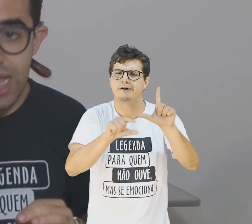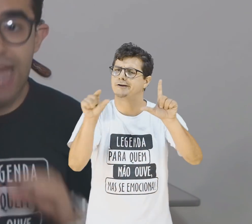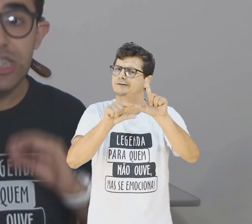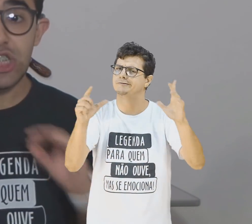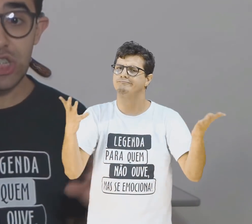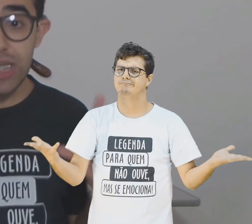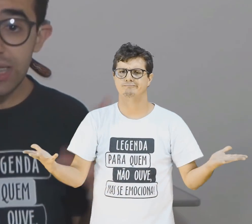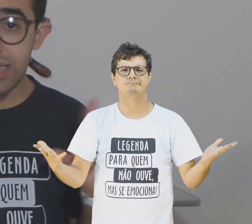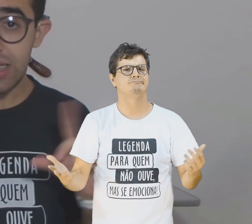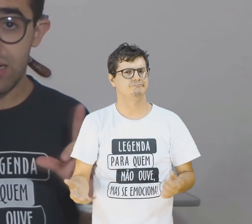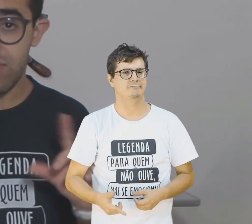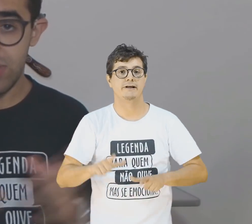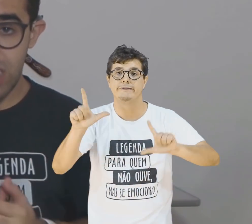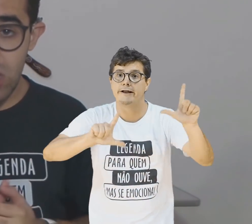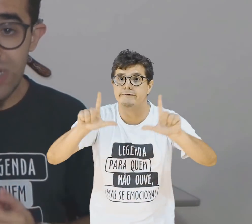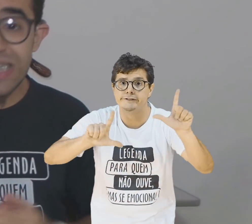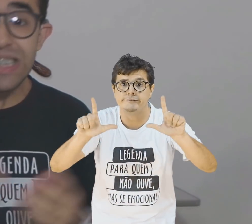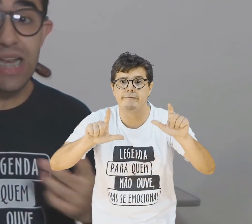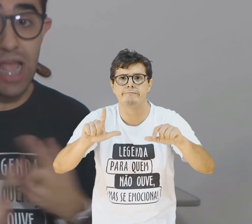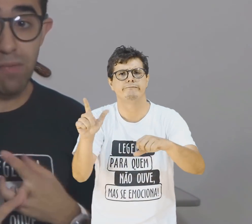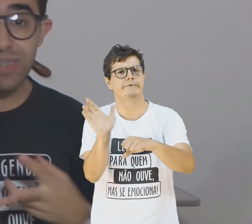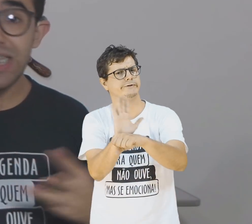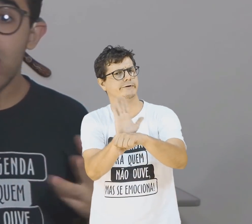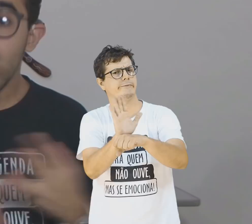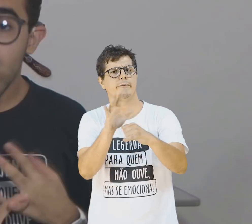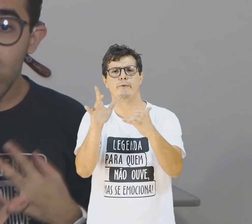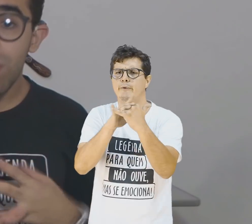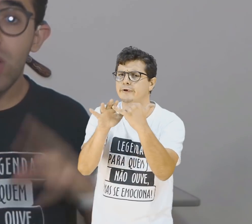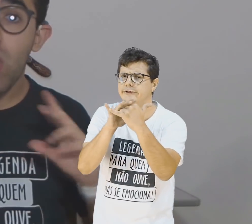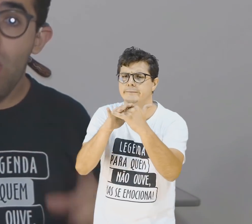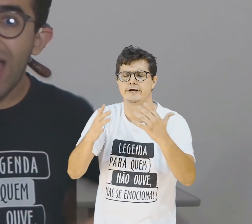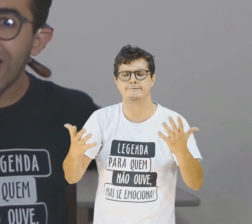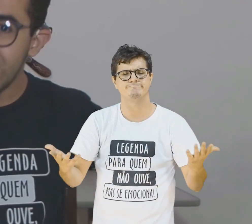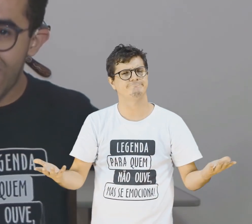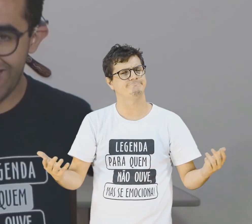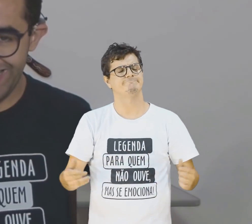de assistir televisão, cinema e Youtube com legenda.